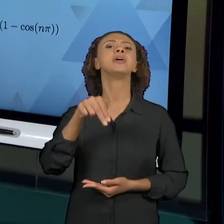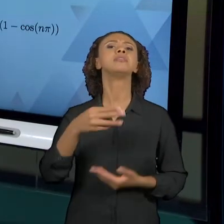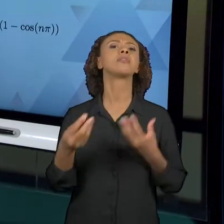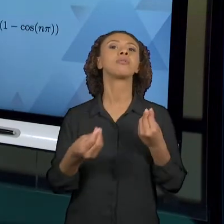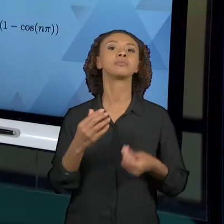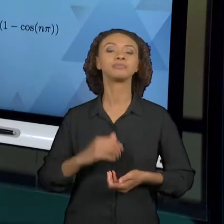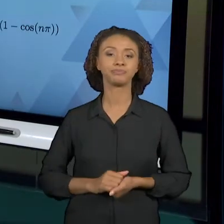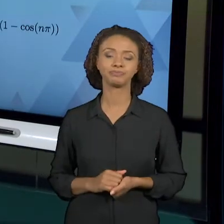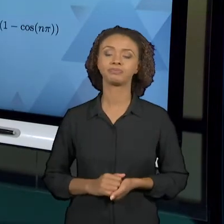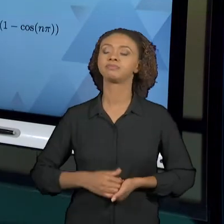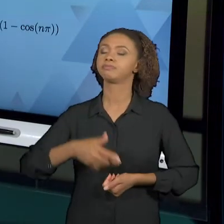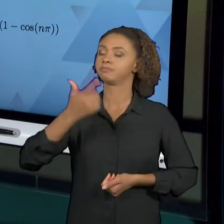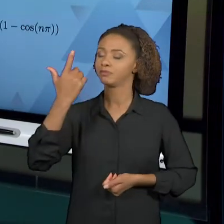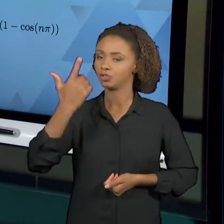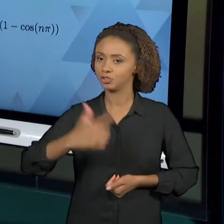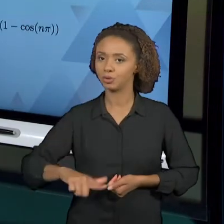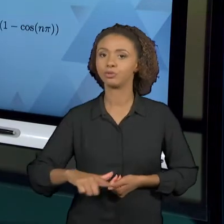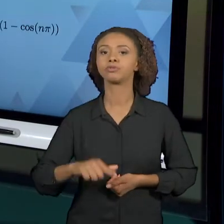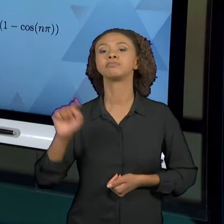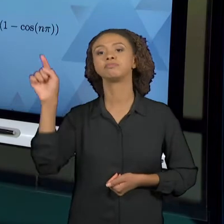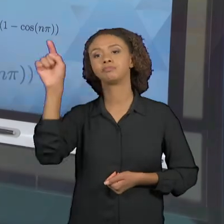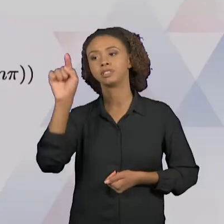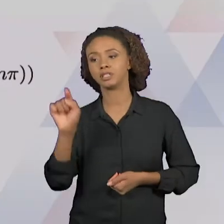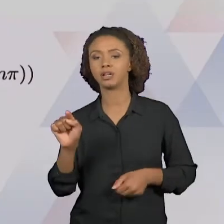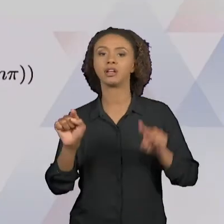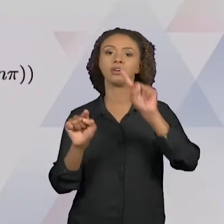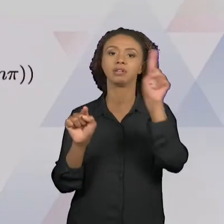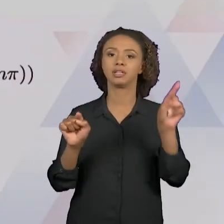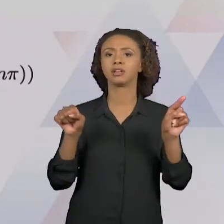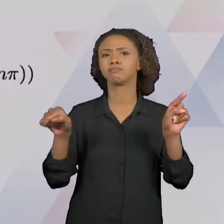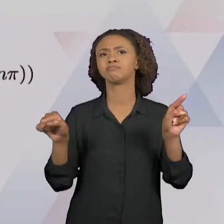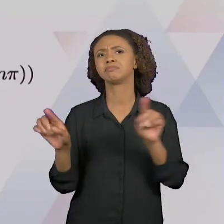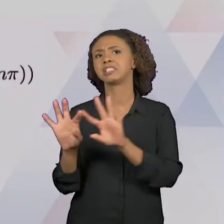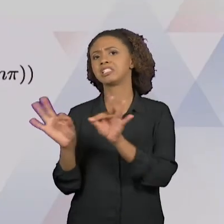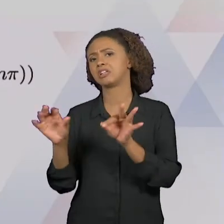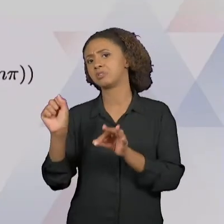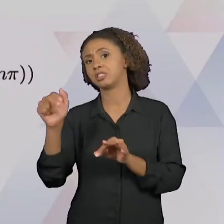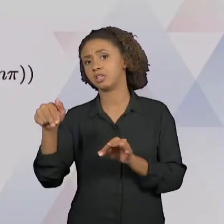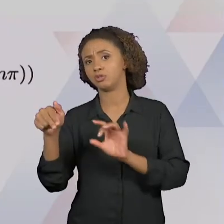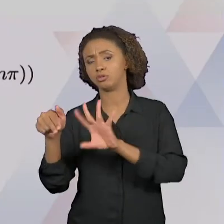A GENTE TEM DUAS INTEGRAIS, A PRIMEIRA VAI SER SEMPRE SÓ O SENO E A SEGUNDA VAI SER "X" VEZES O